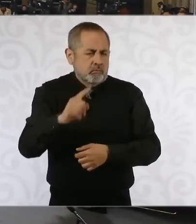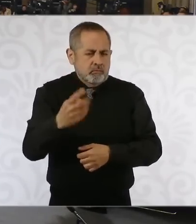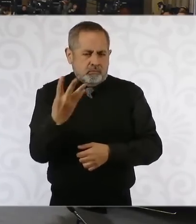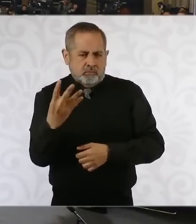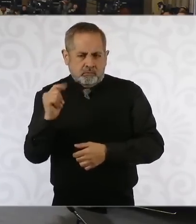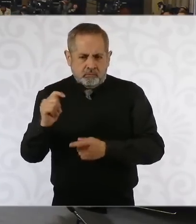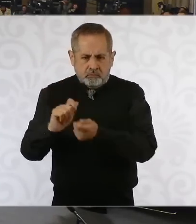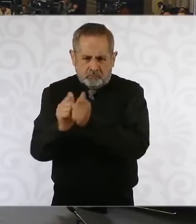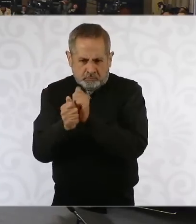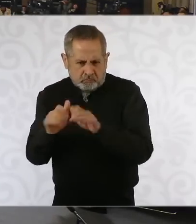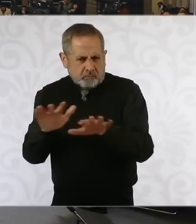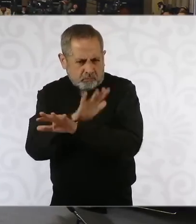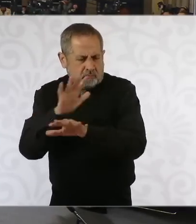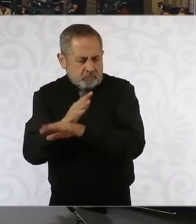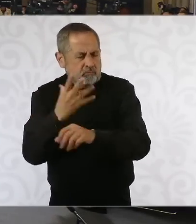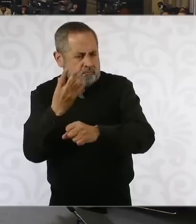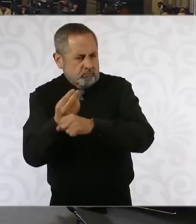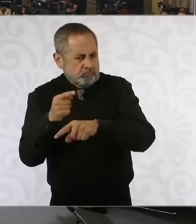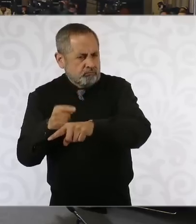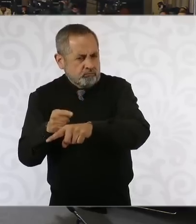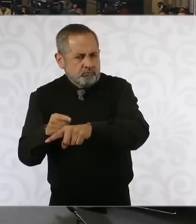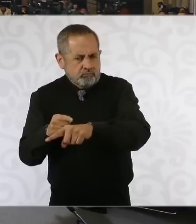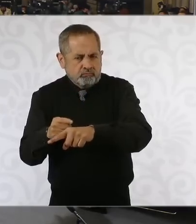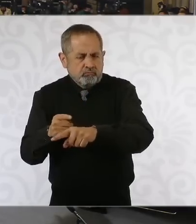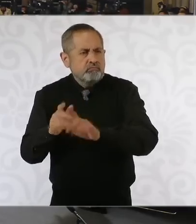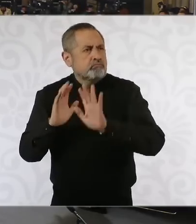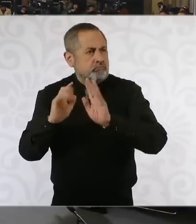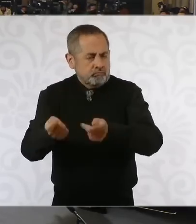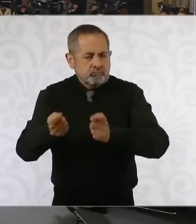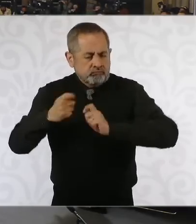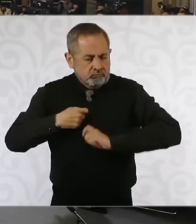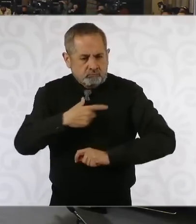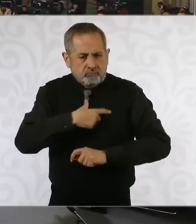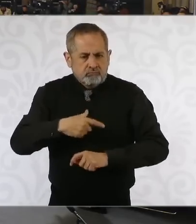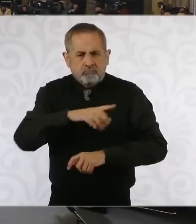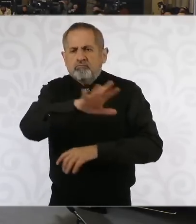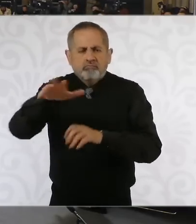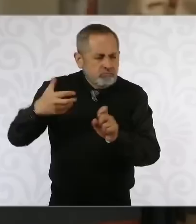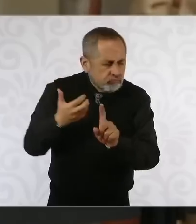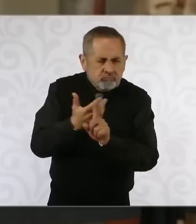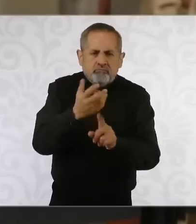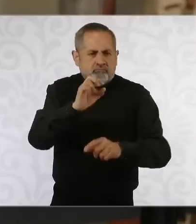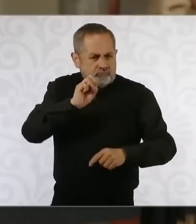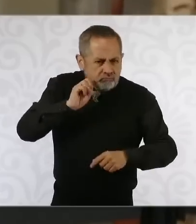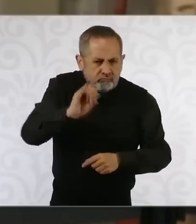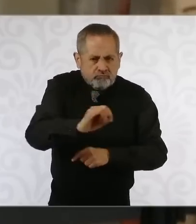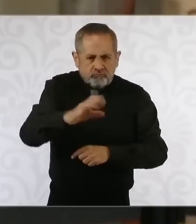han llegado a sus cargos respectivos la han respaldado en el en el desplegado ha hablado